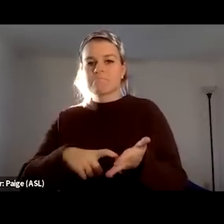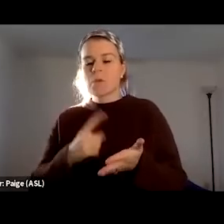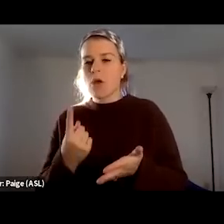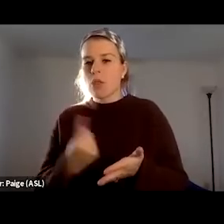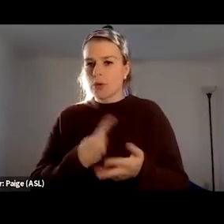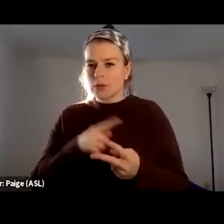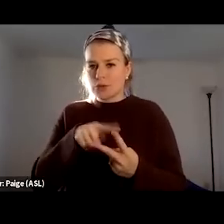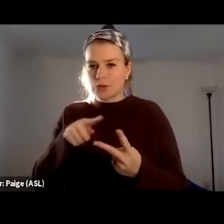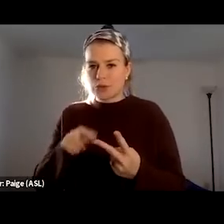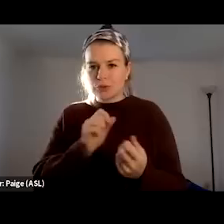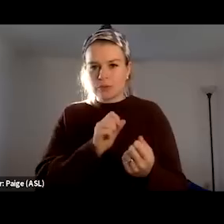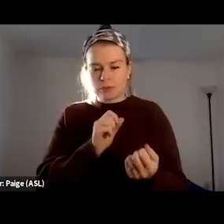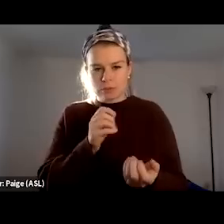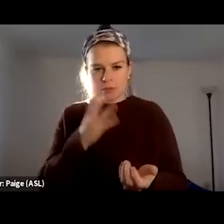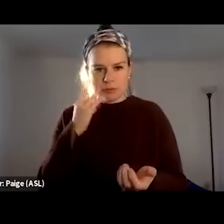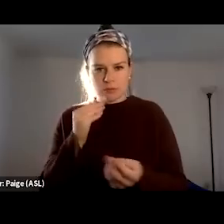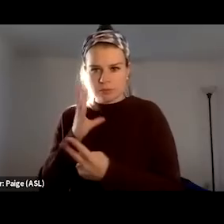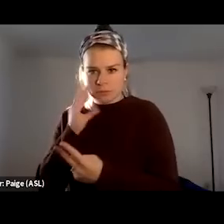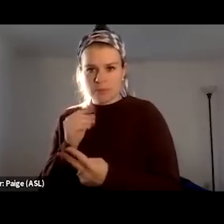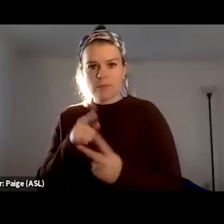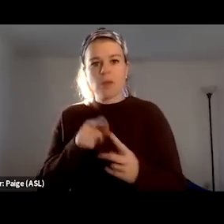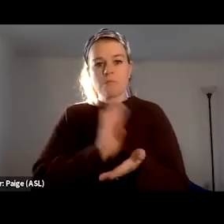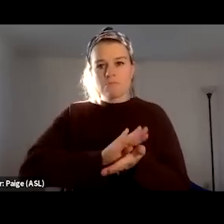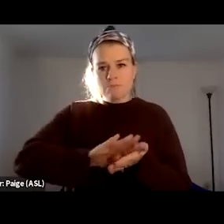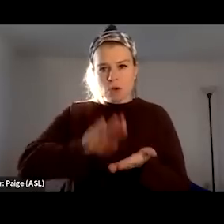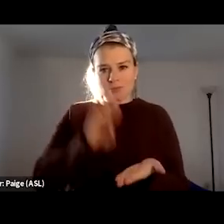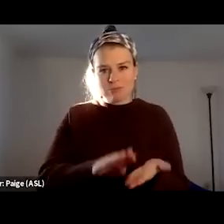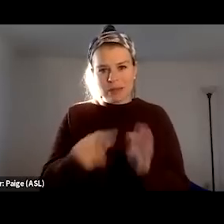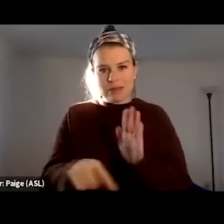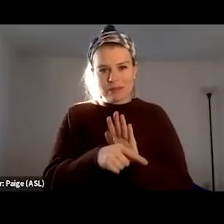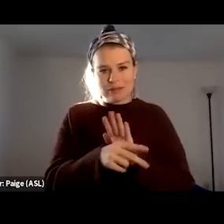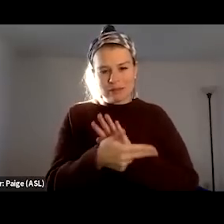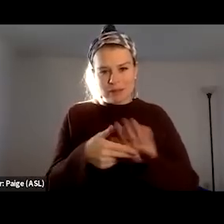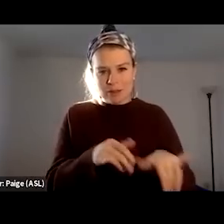tanto como marginación y estigma asociados con el sinhogarismo y otras identidades que las personas tenían,